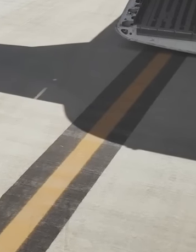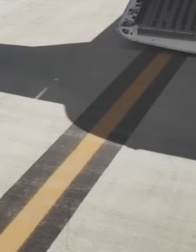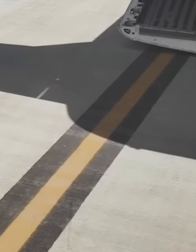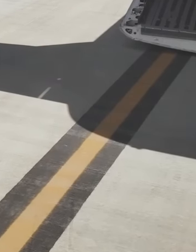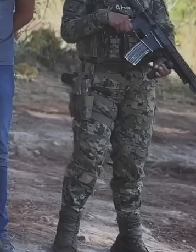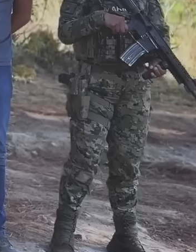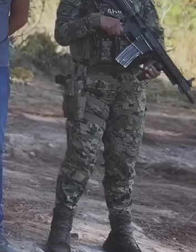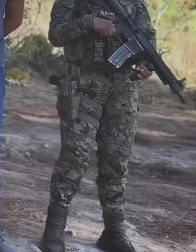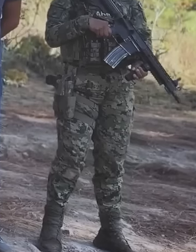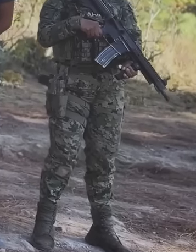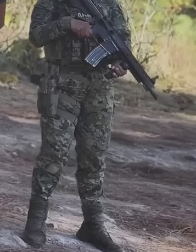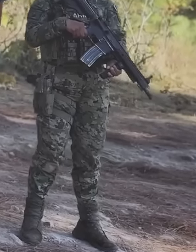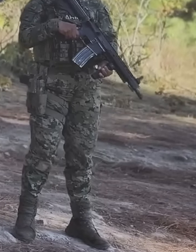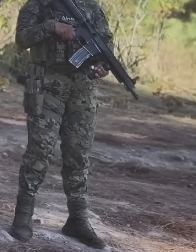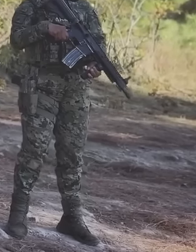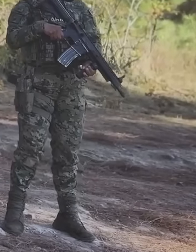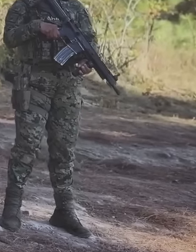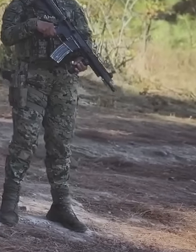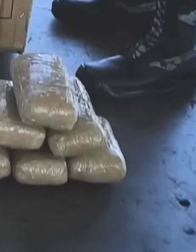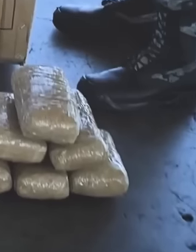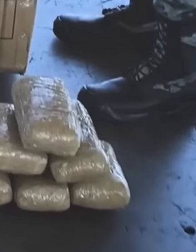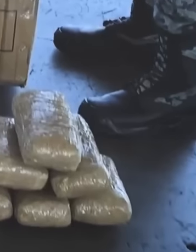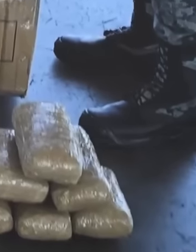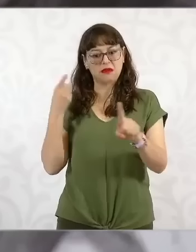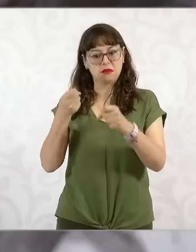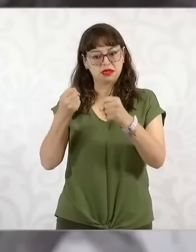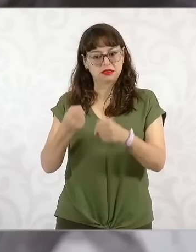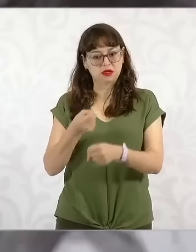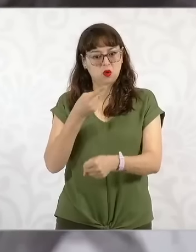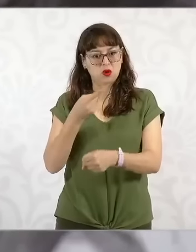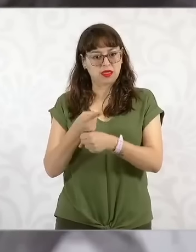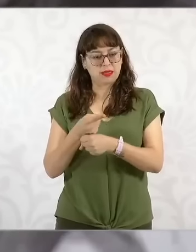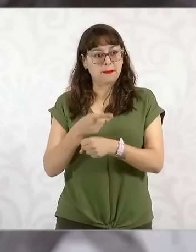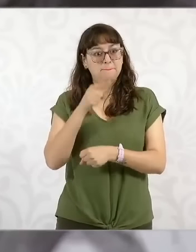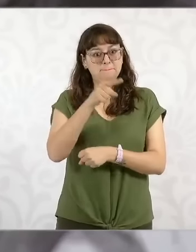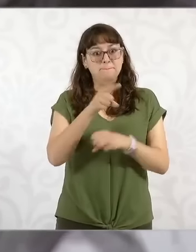presidenta Claudia Shabom y representa un avance significativo en el debilitamiento de una de las